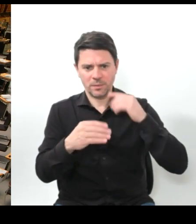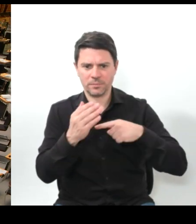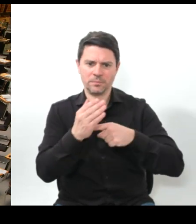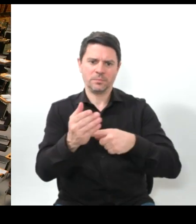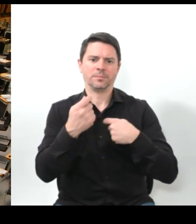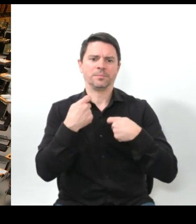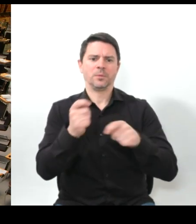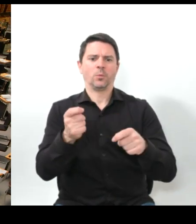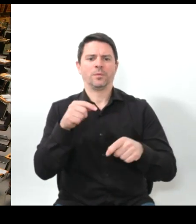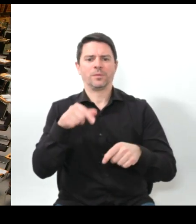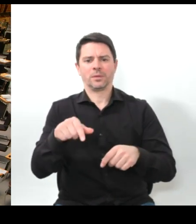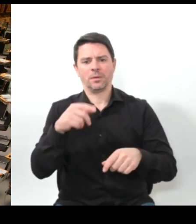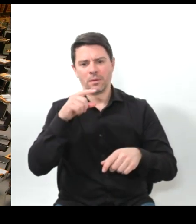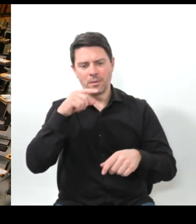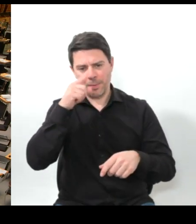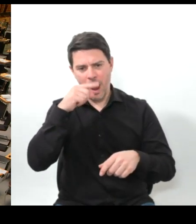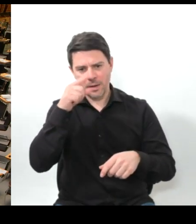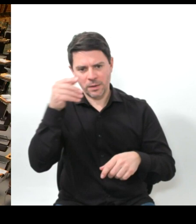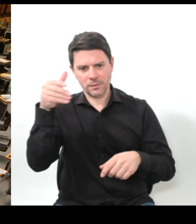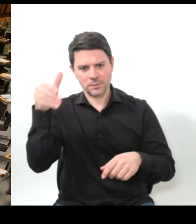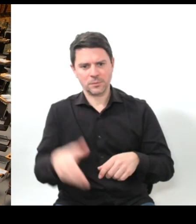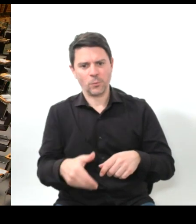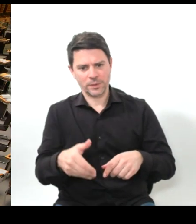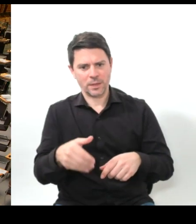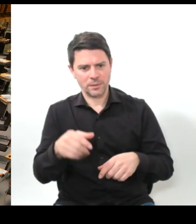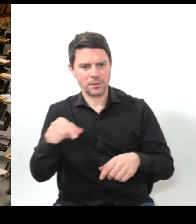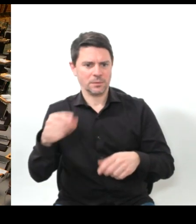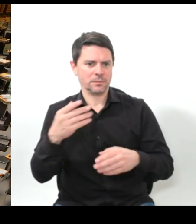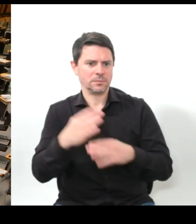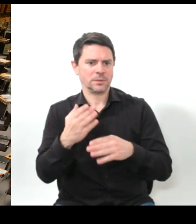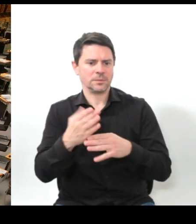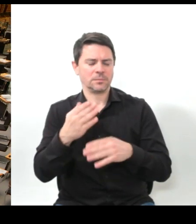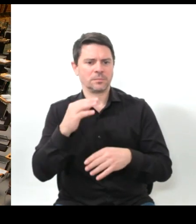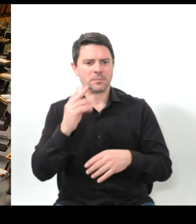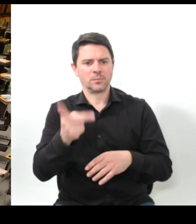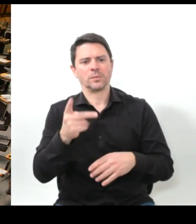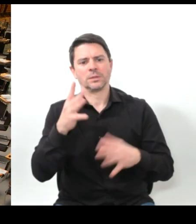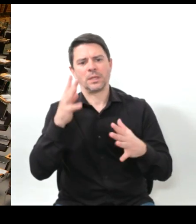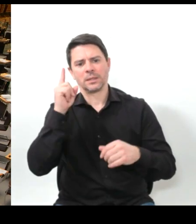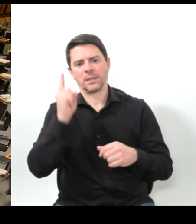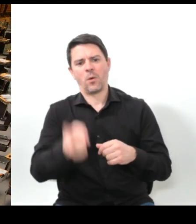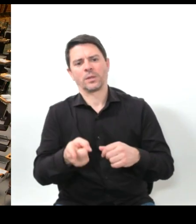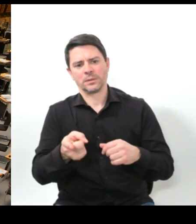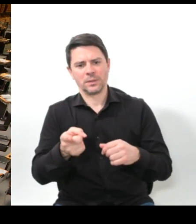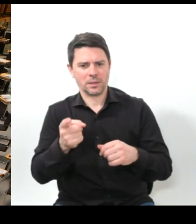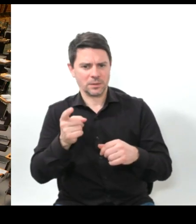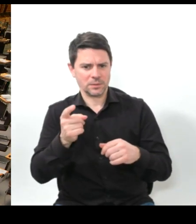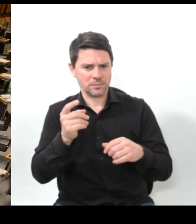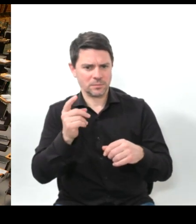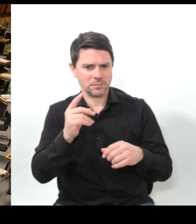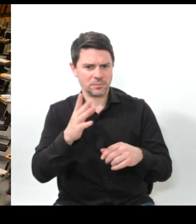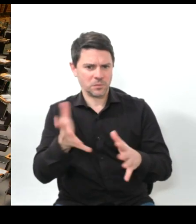Also genau das können wir doch wirklich nicht tun. Das Gegenteil müssen wir machen. Wir sorgen dafür, dass verkehrliche Anbindungen da sind.